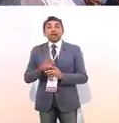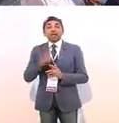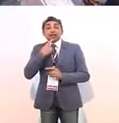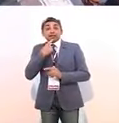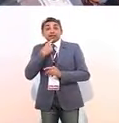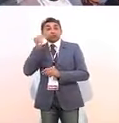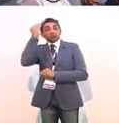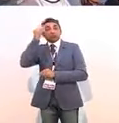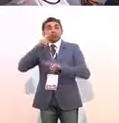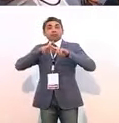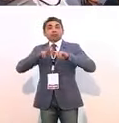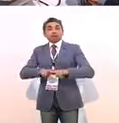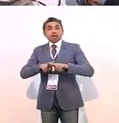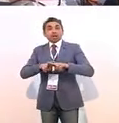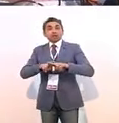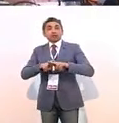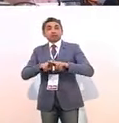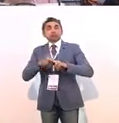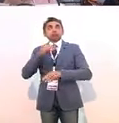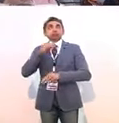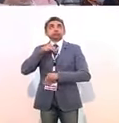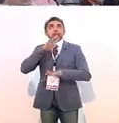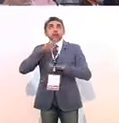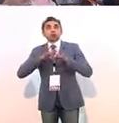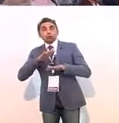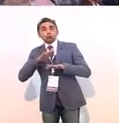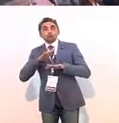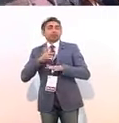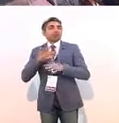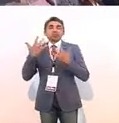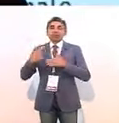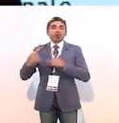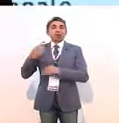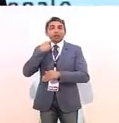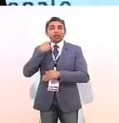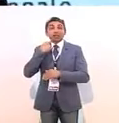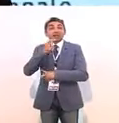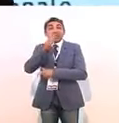delle proprie certezze è già finito, ha già perso senza saperlo. Il viaggio in treno